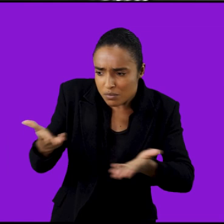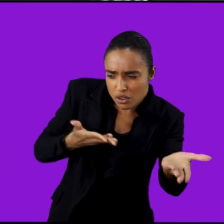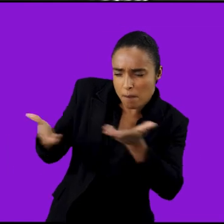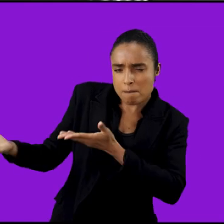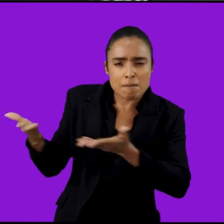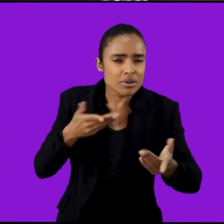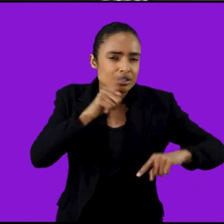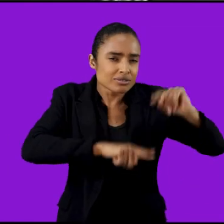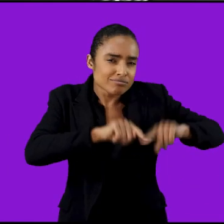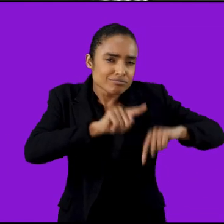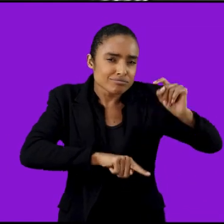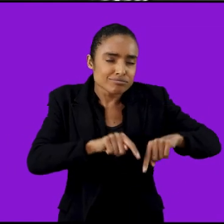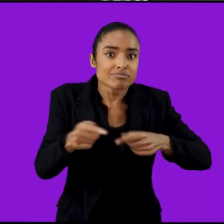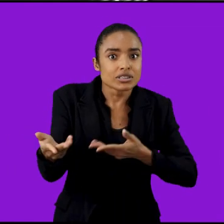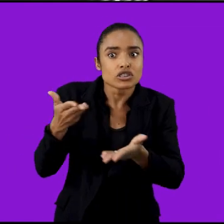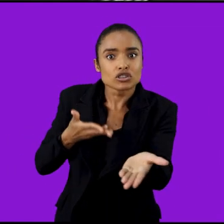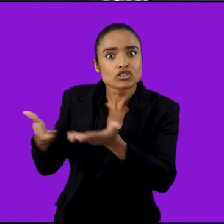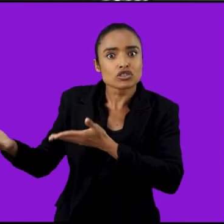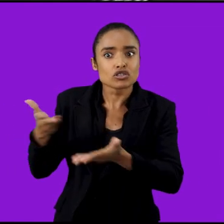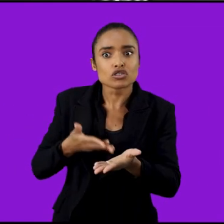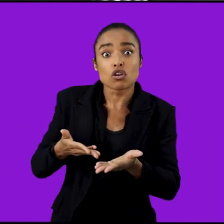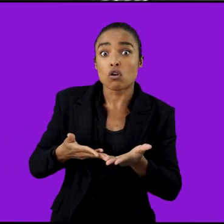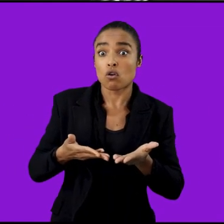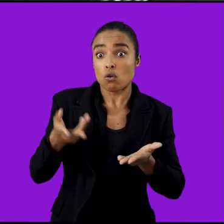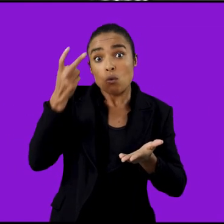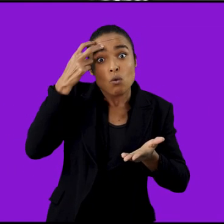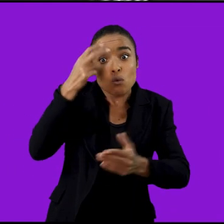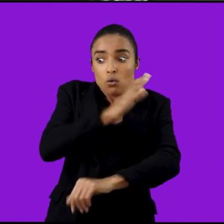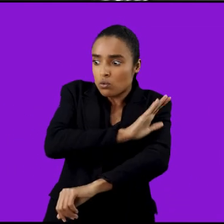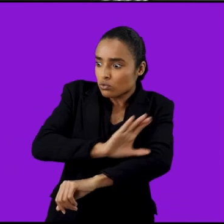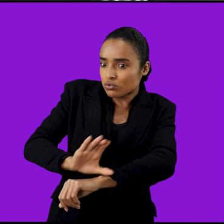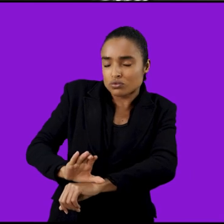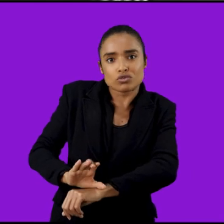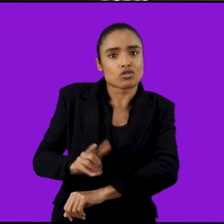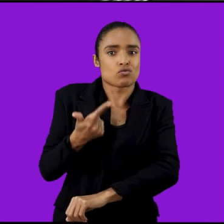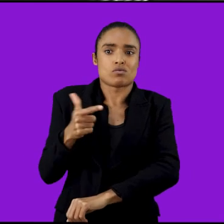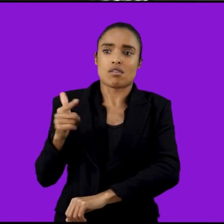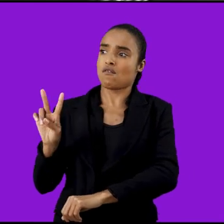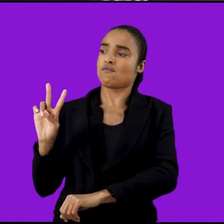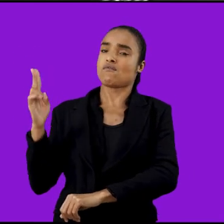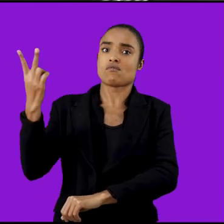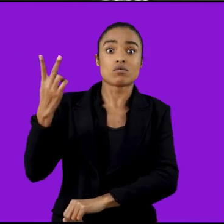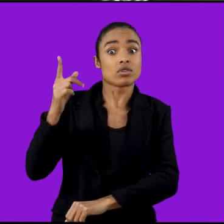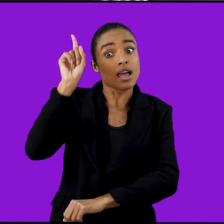bens, bens culturais… que, que… você não mensura é lá onde se sai as tendências,